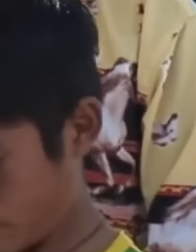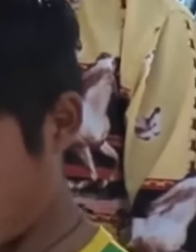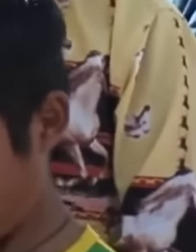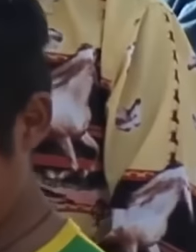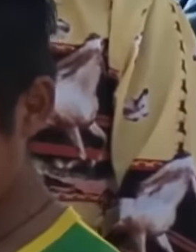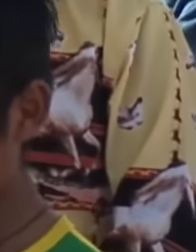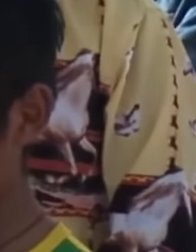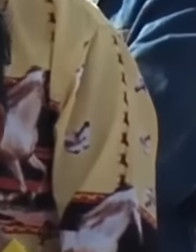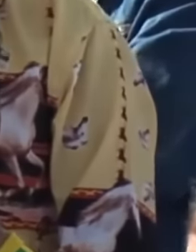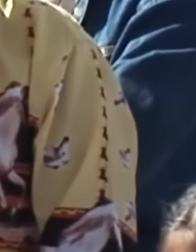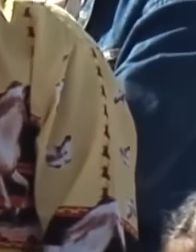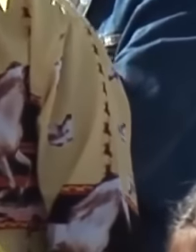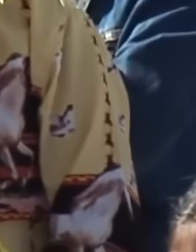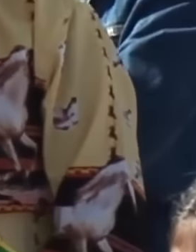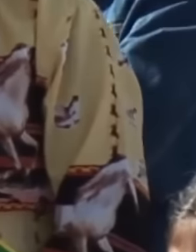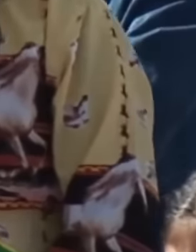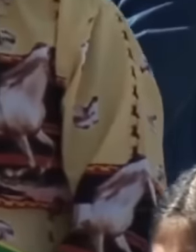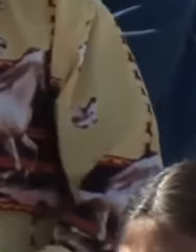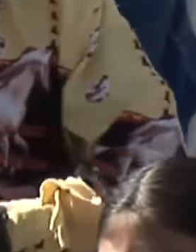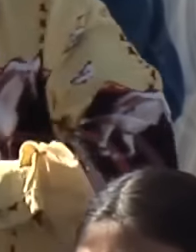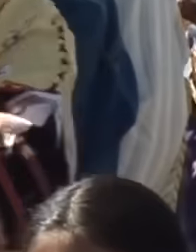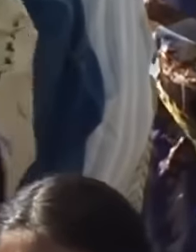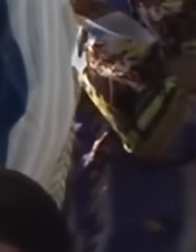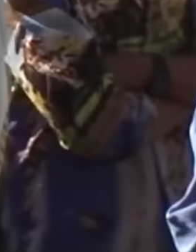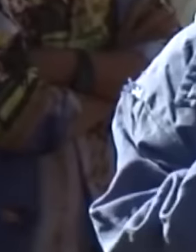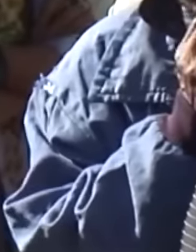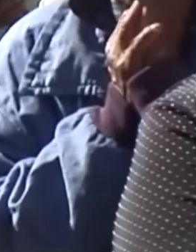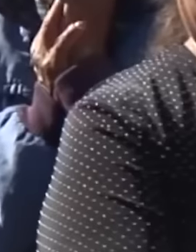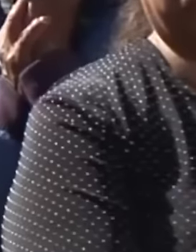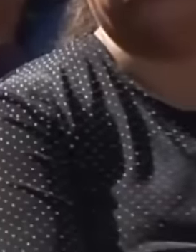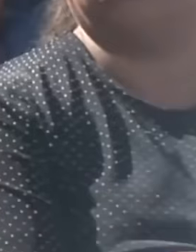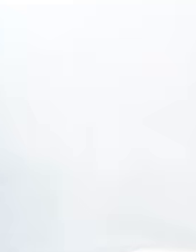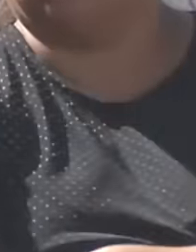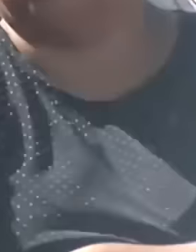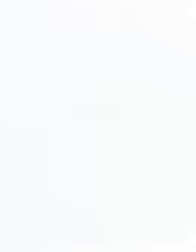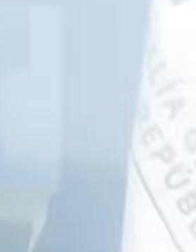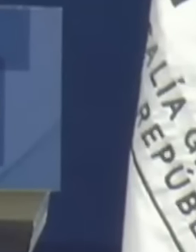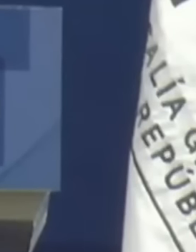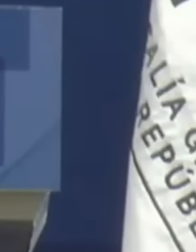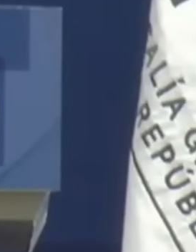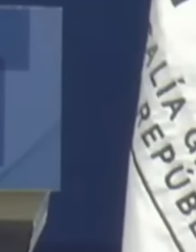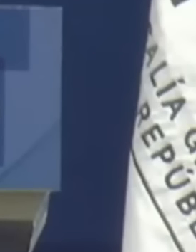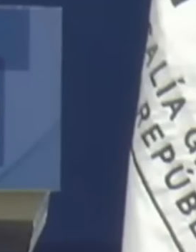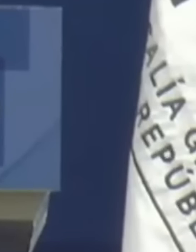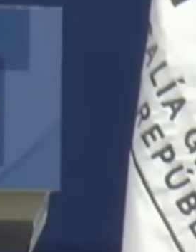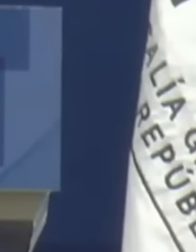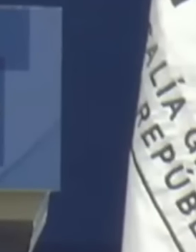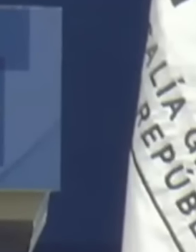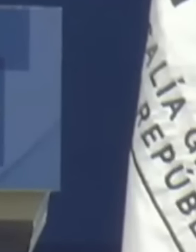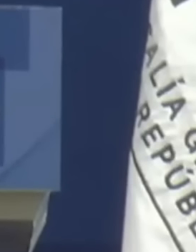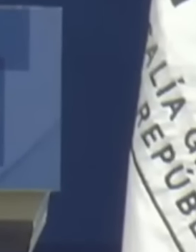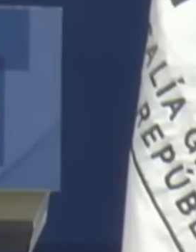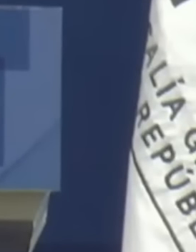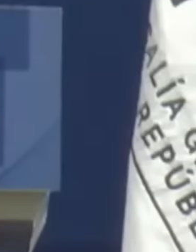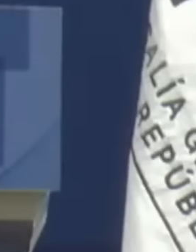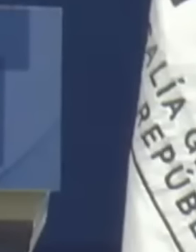justicia es un derecho. Por primera vez tenemos un plan real para atacar la corrupción desde la raíz.